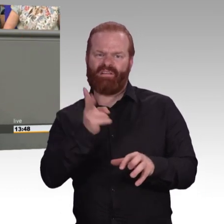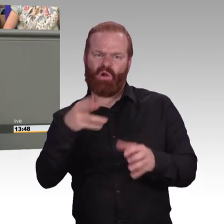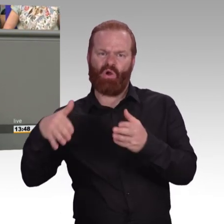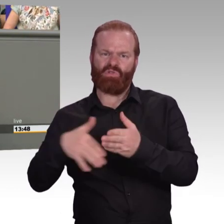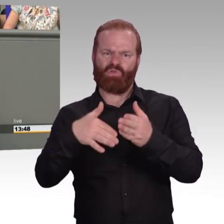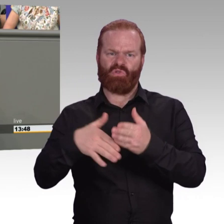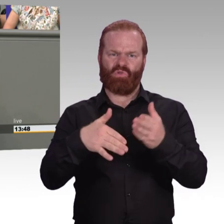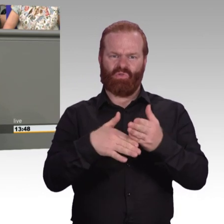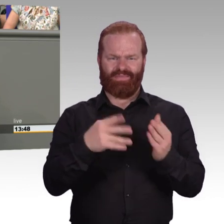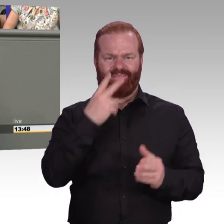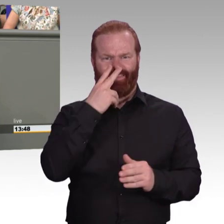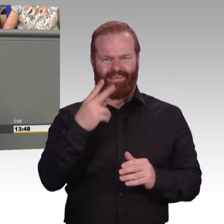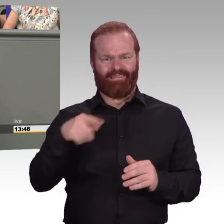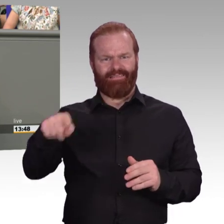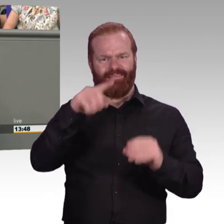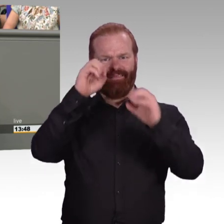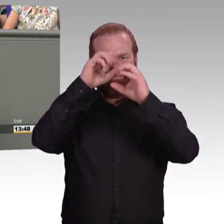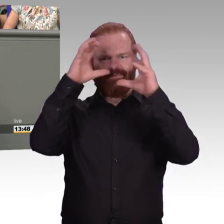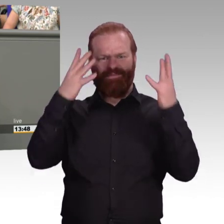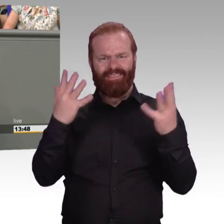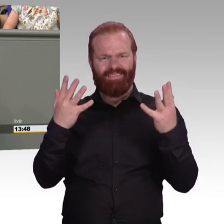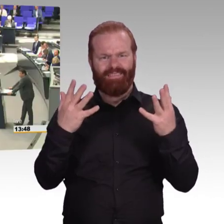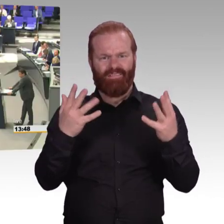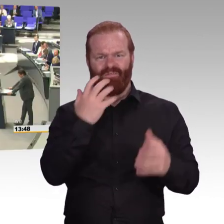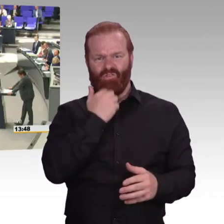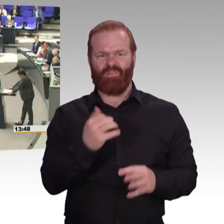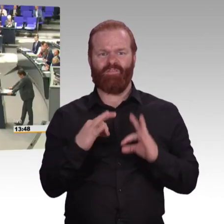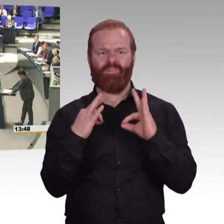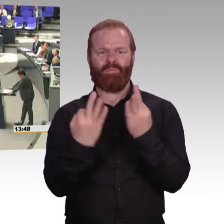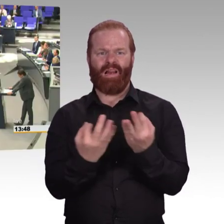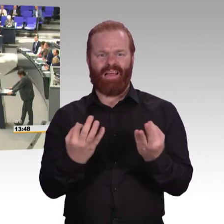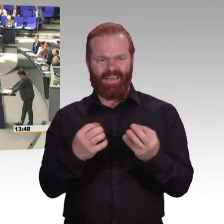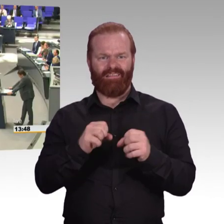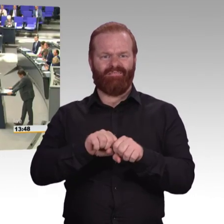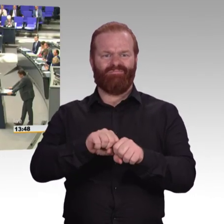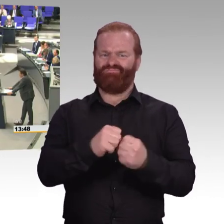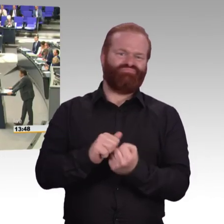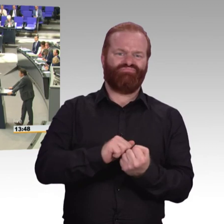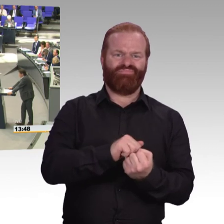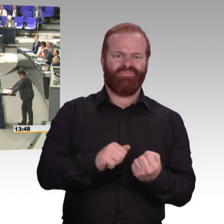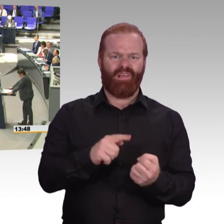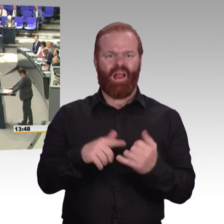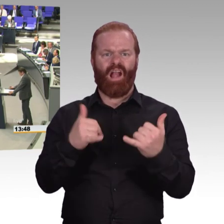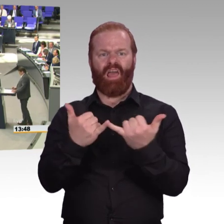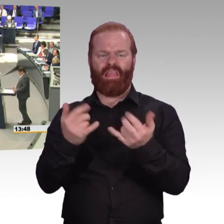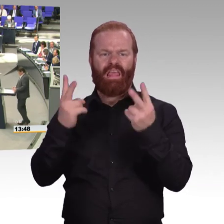die können Sie sich abschminken, meine Damen und Herren. (Beifall) Wir lehnen daher diese familien- und gesellschaftsfeindlichen Gesetzentwürfe ab, wobei nur am Rande